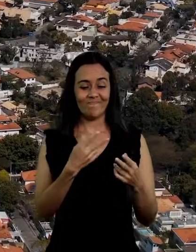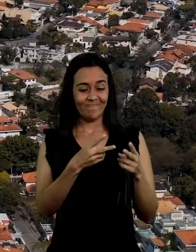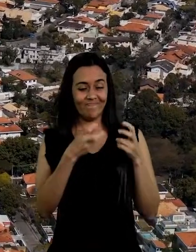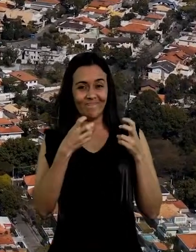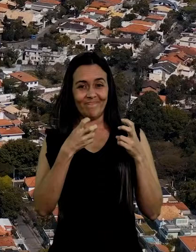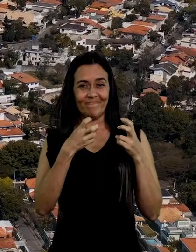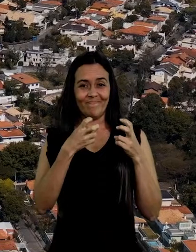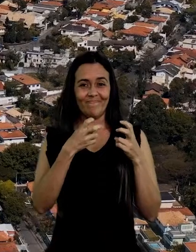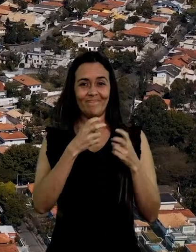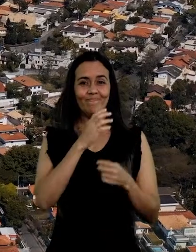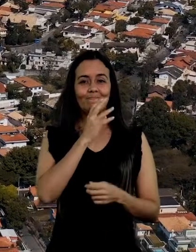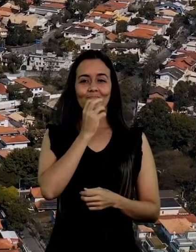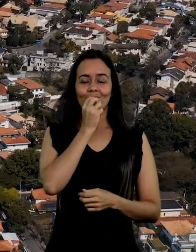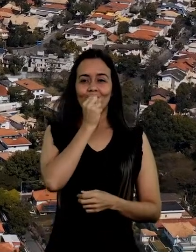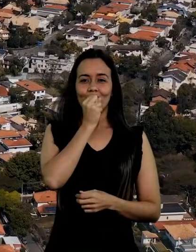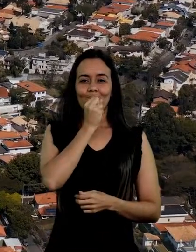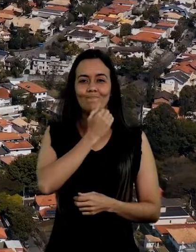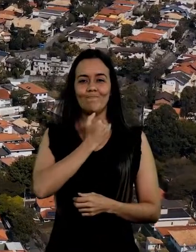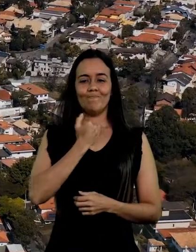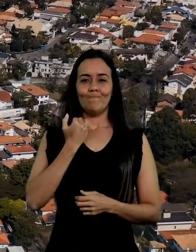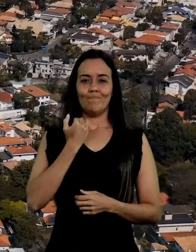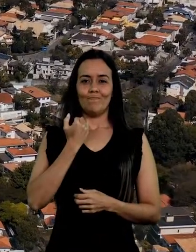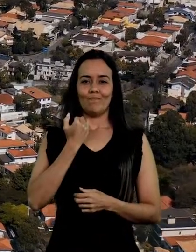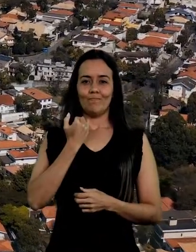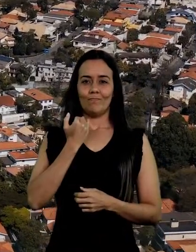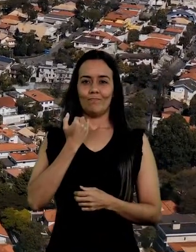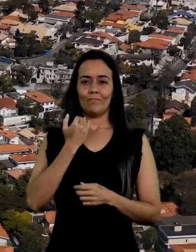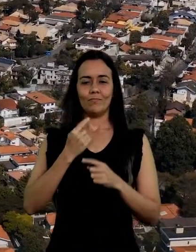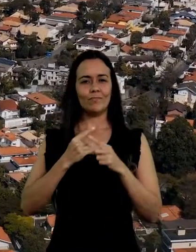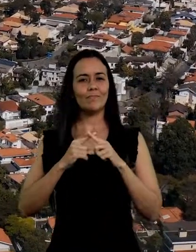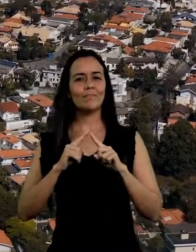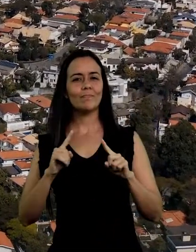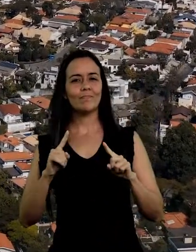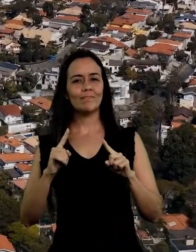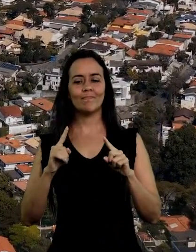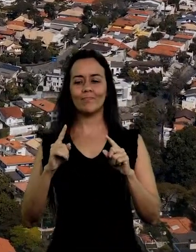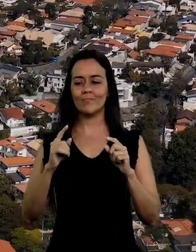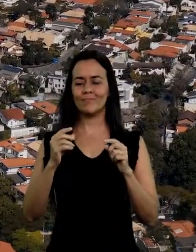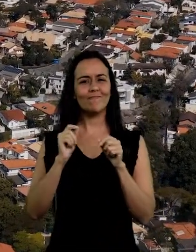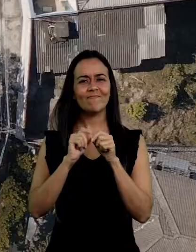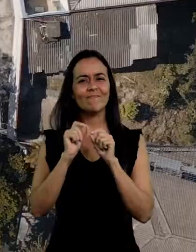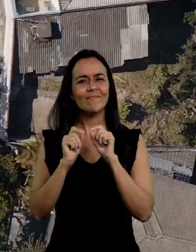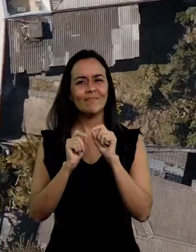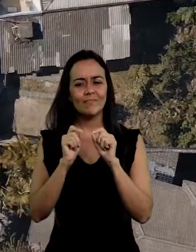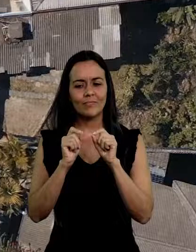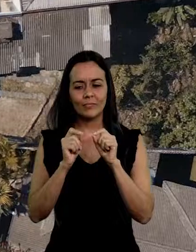Quando não resta mais nada a fazer, ainda resta uma coisa a fazer: Falar.